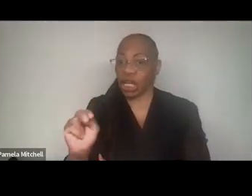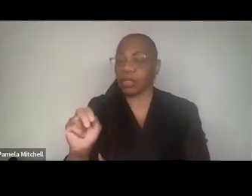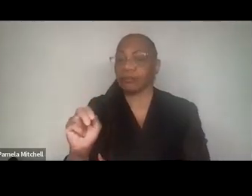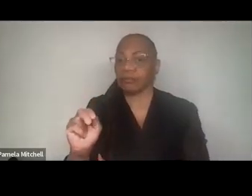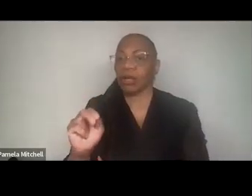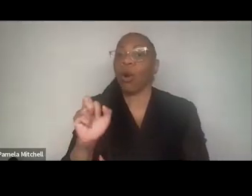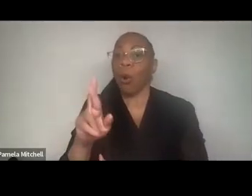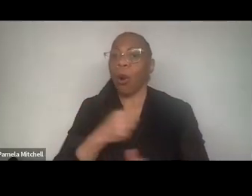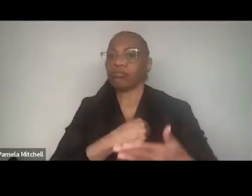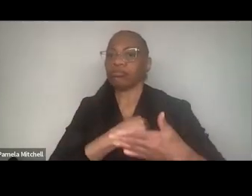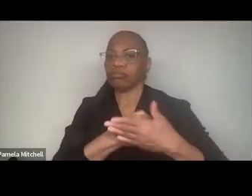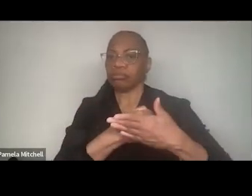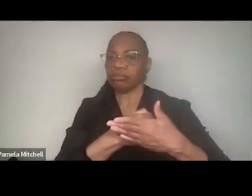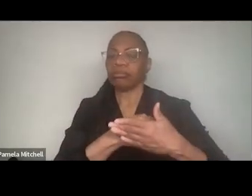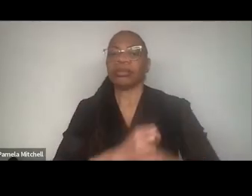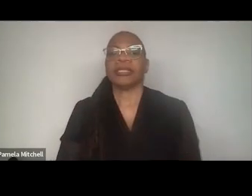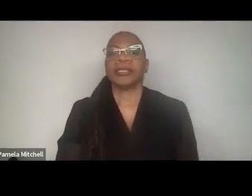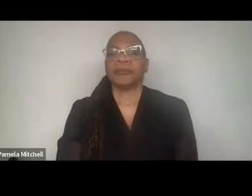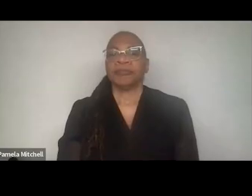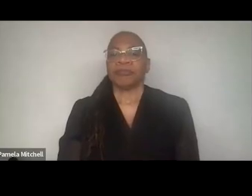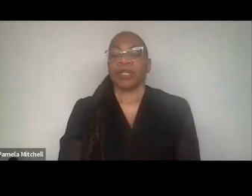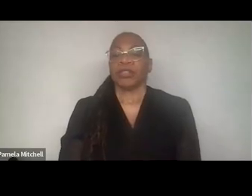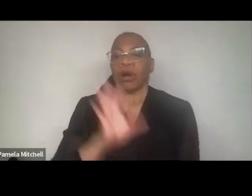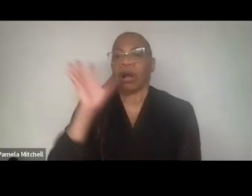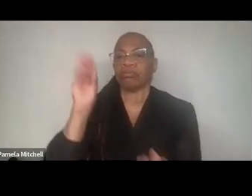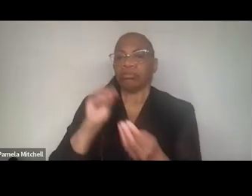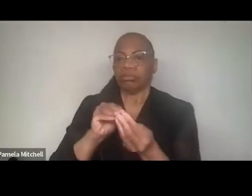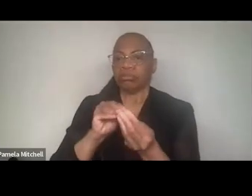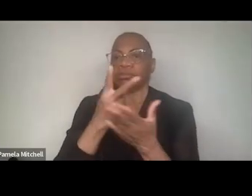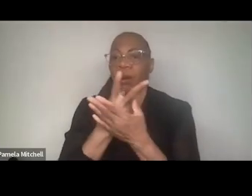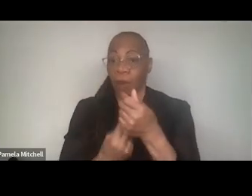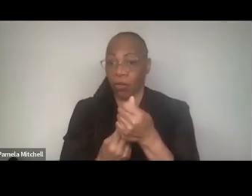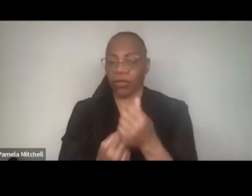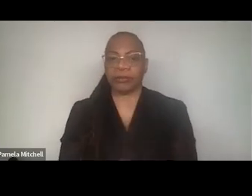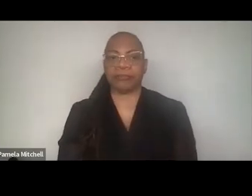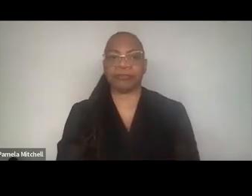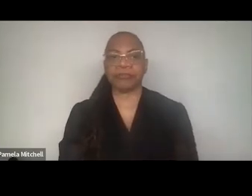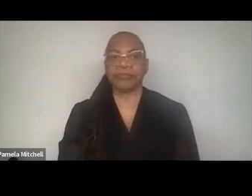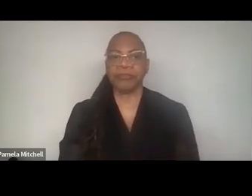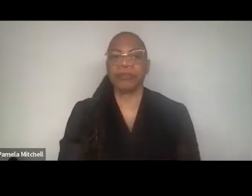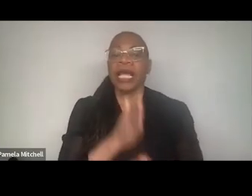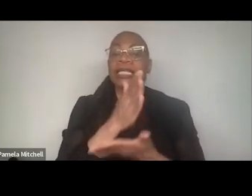Como dije, abarca ambos. Pasemos al próximo tema. Algunos de los síntomas inmediatos